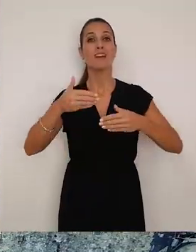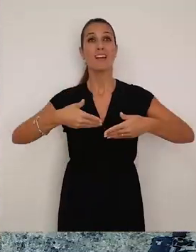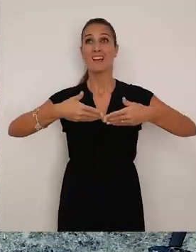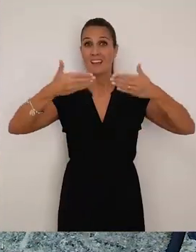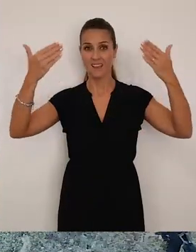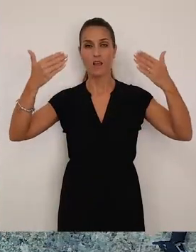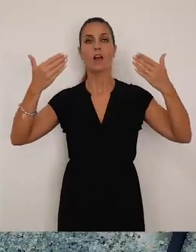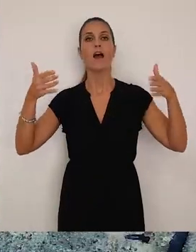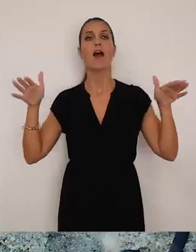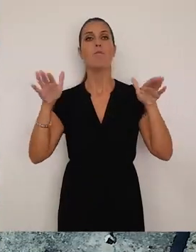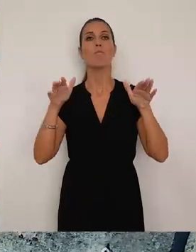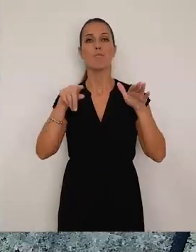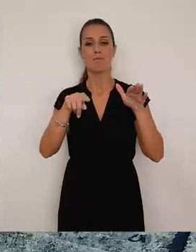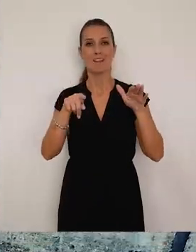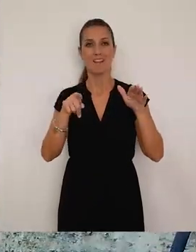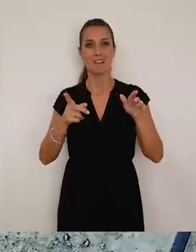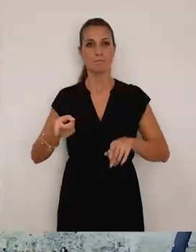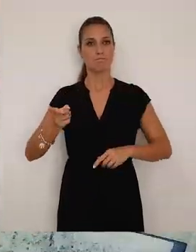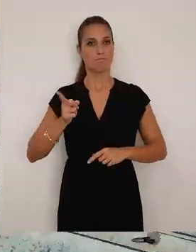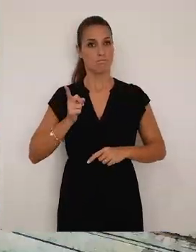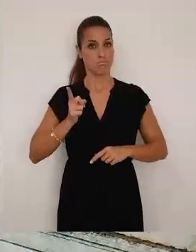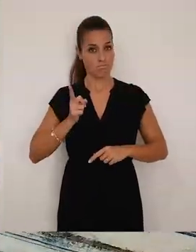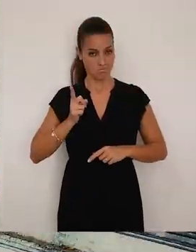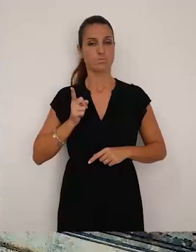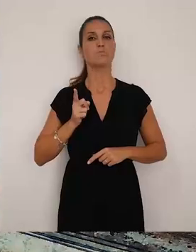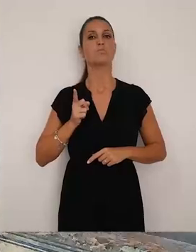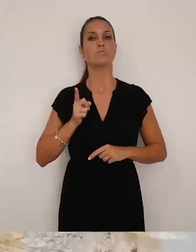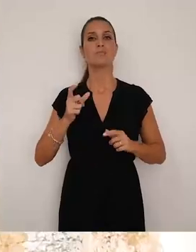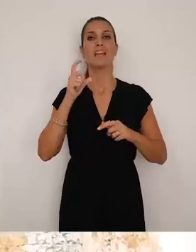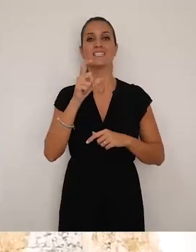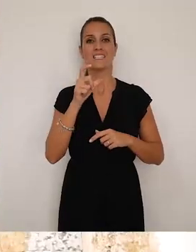l’abitato di Castrignano e la sua presenza si attesta già dal periodo medievale.